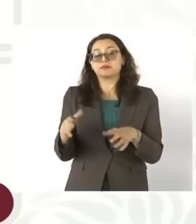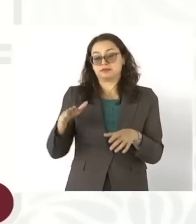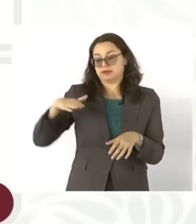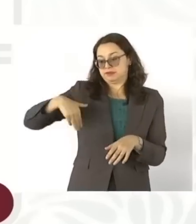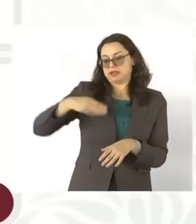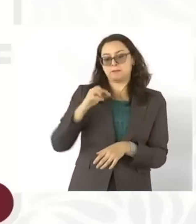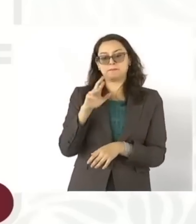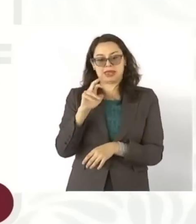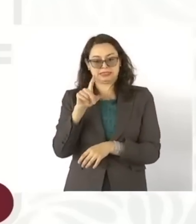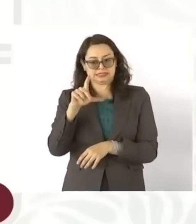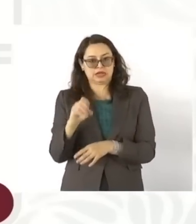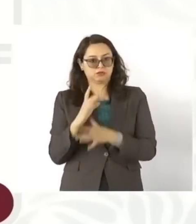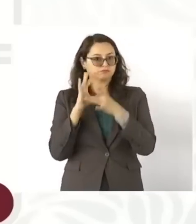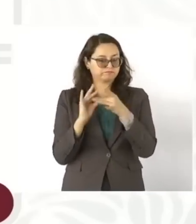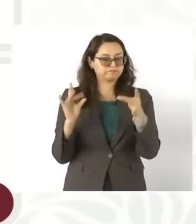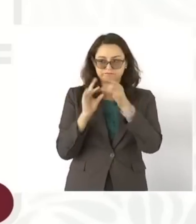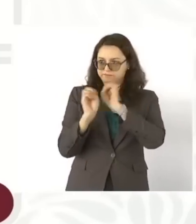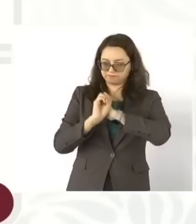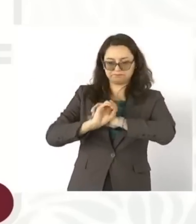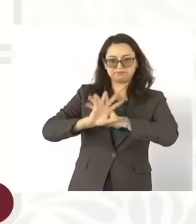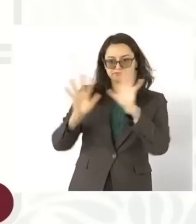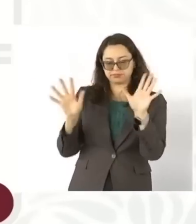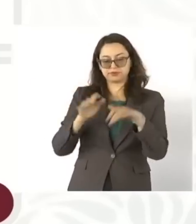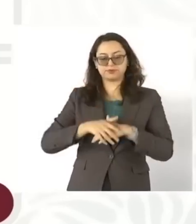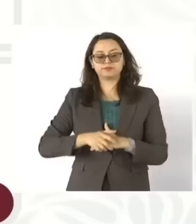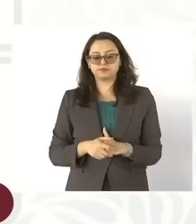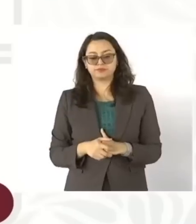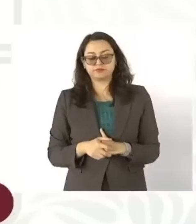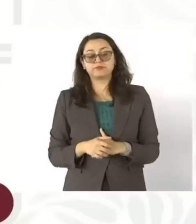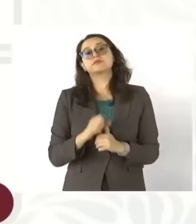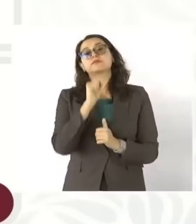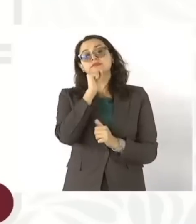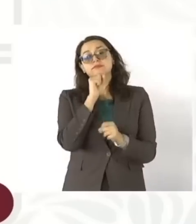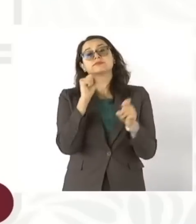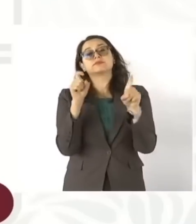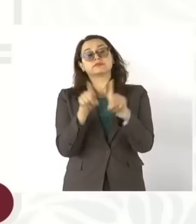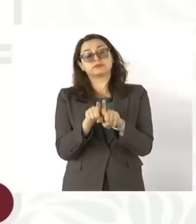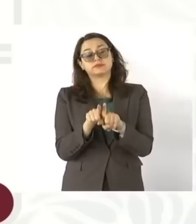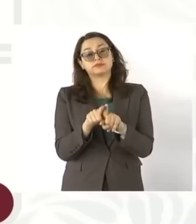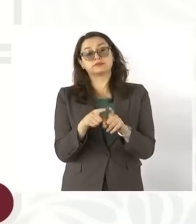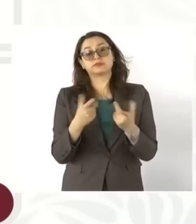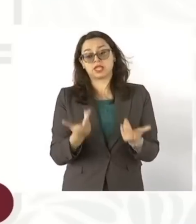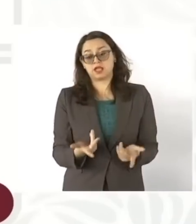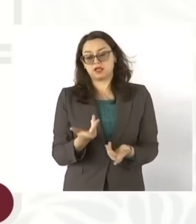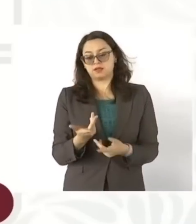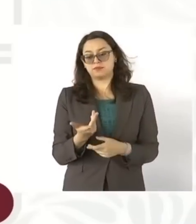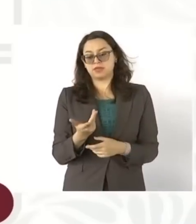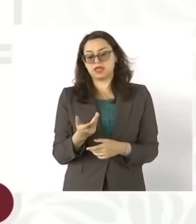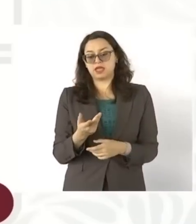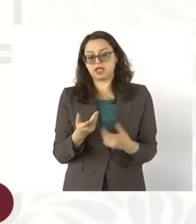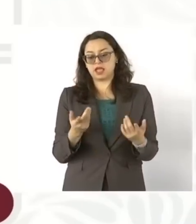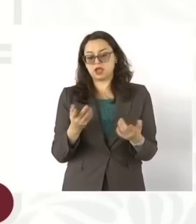qué lugar eh Y por supuesto qué tenemos que hacer desde la banca de desarrollo y la banca comercial